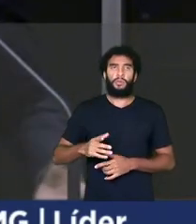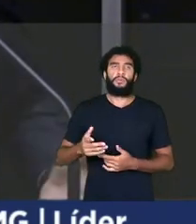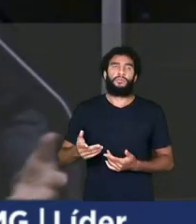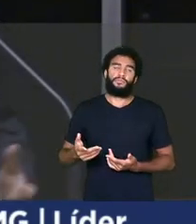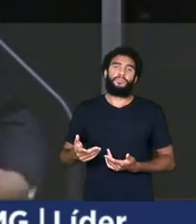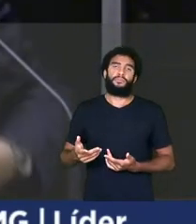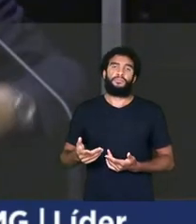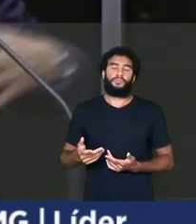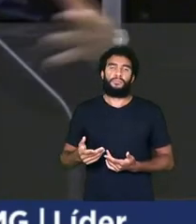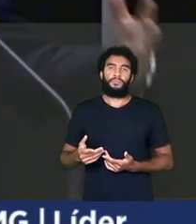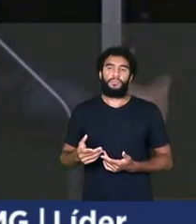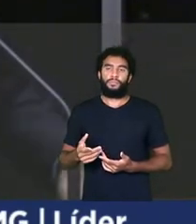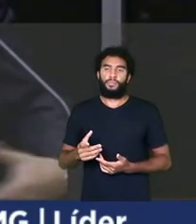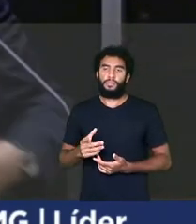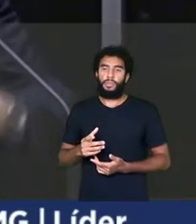BRASIL SEJA UM DOS PAÍSES, A NOSSA GRANDE COSTA, A NOSSA